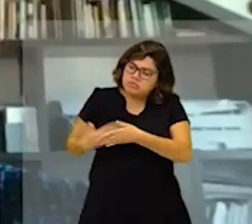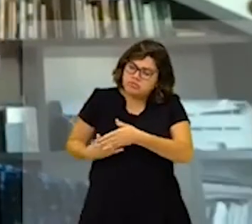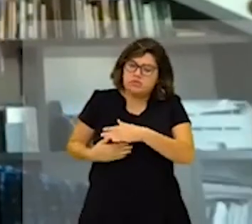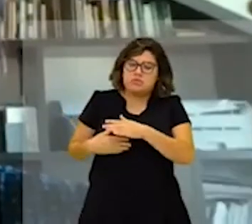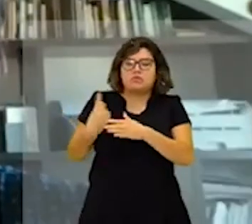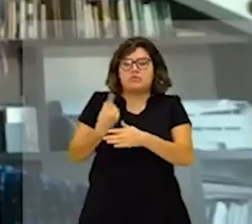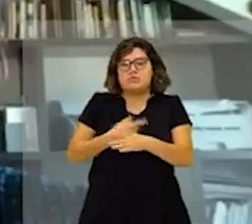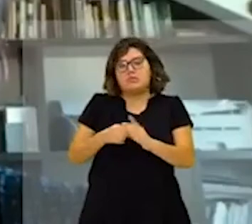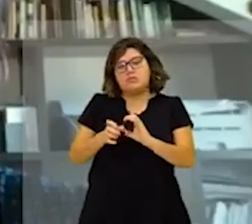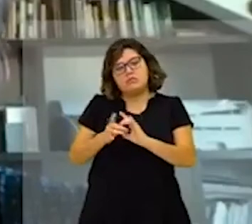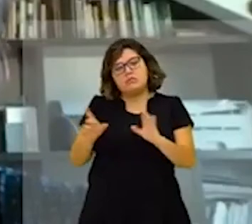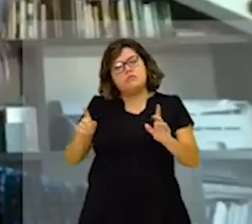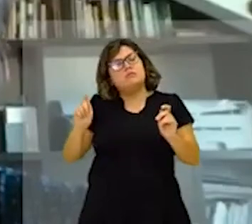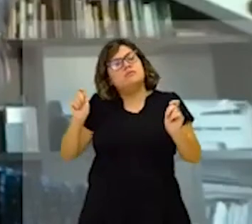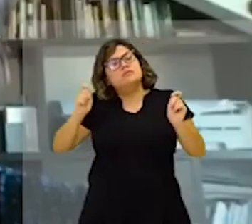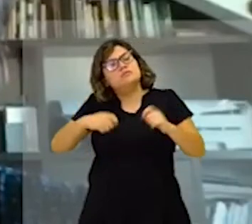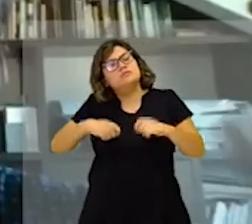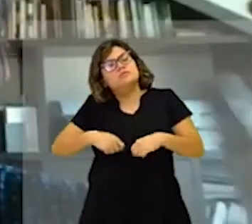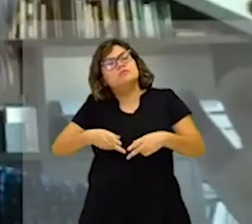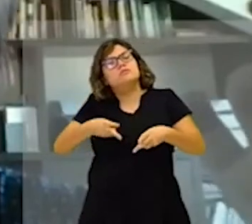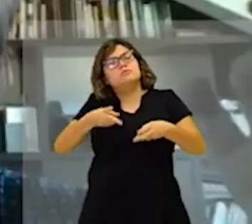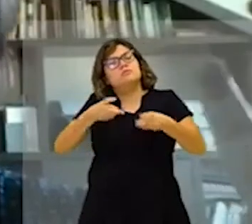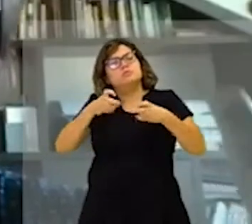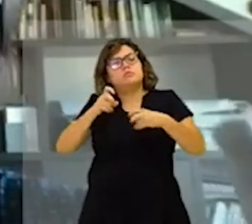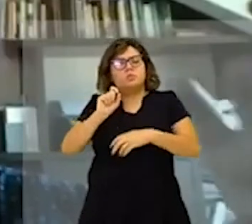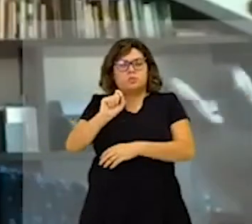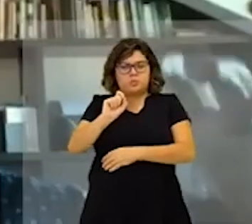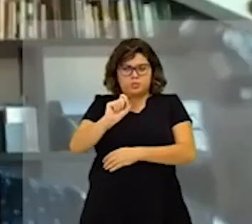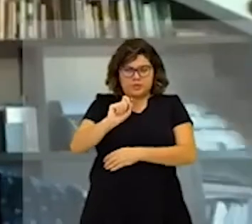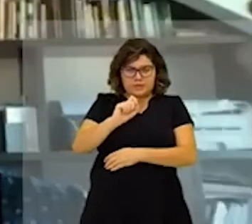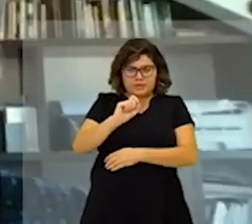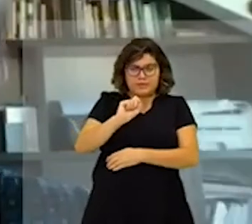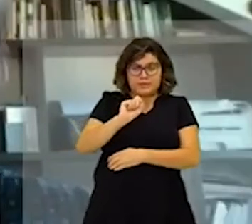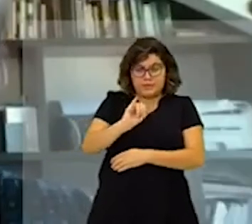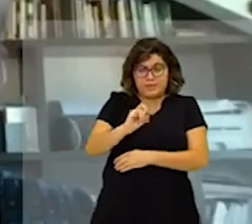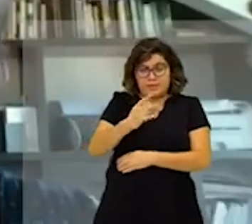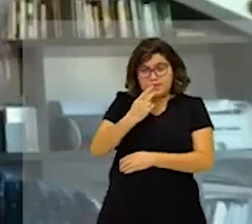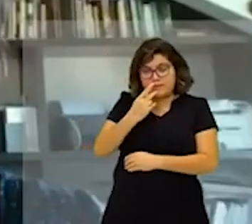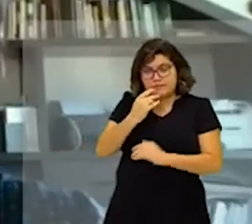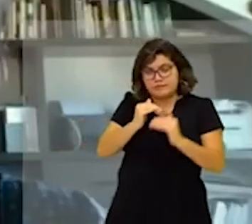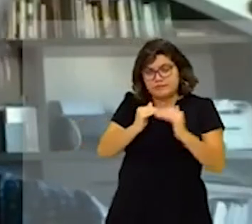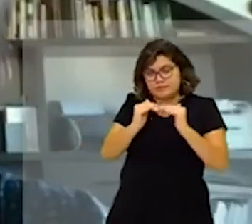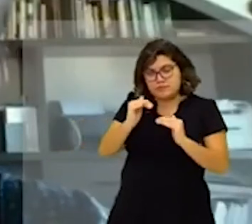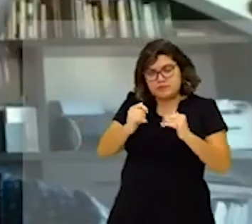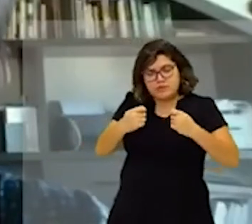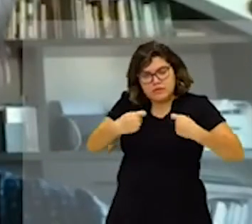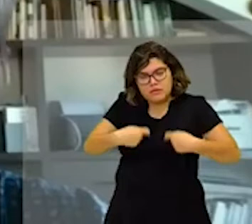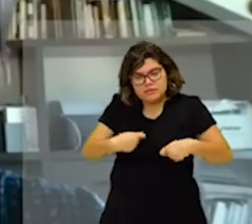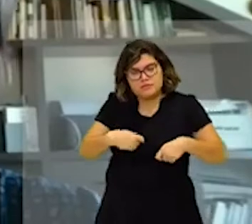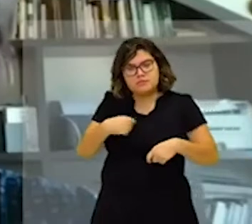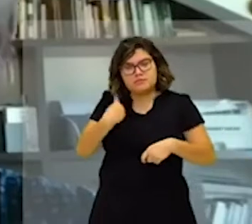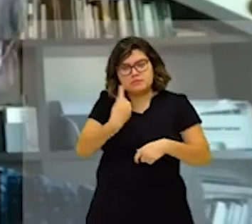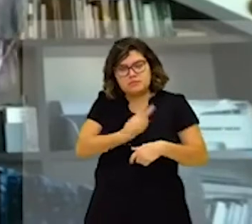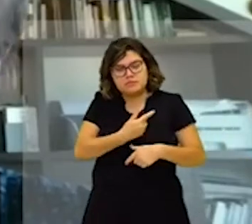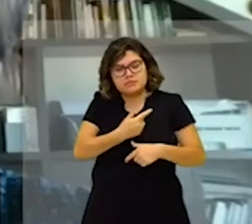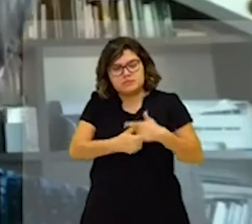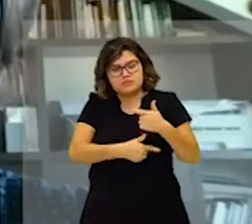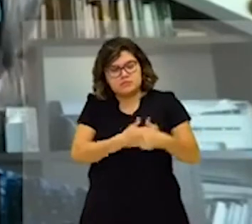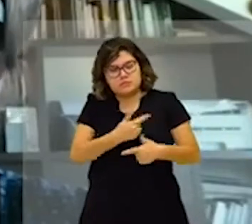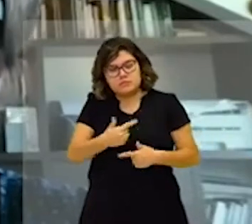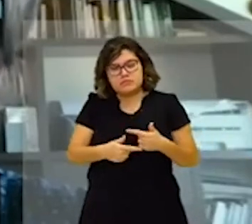foi possível se observar quando nós falamos noite vidro necessário nosso trabalho não temos a ilusão